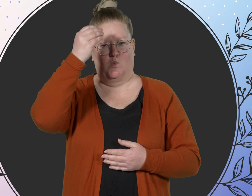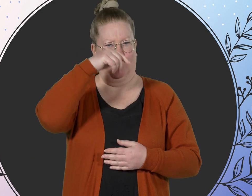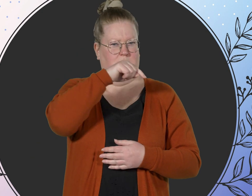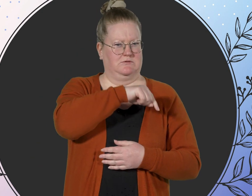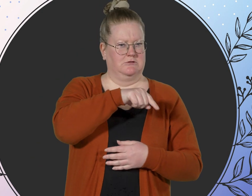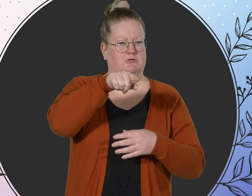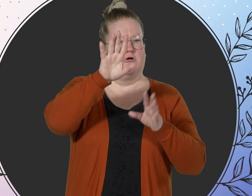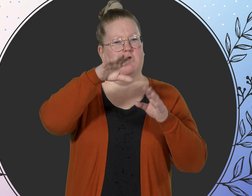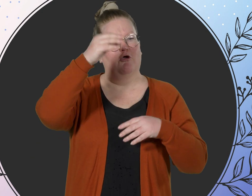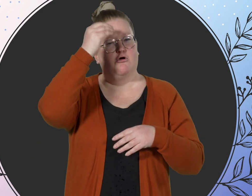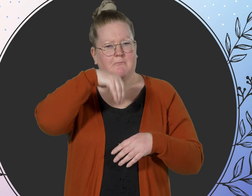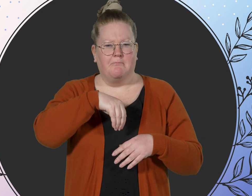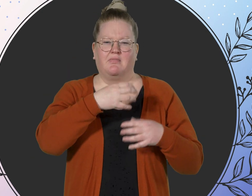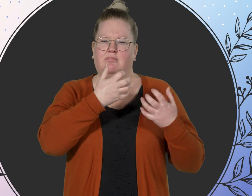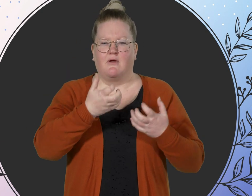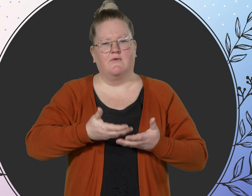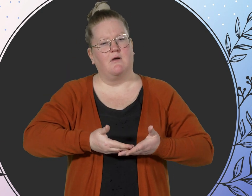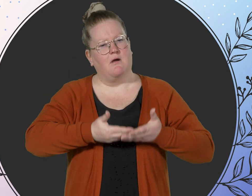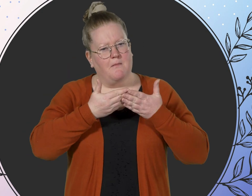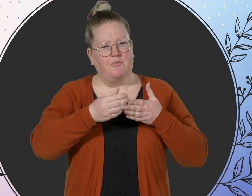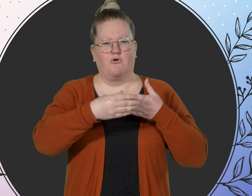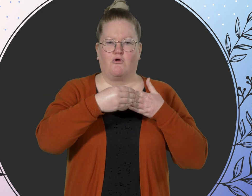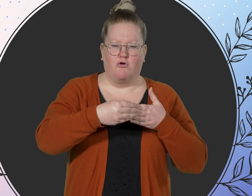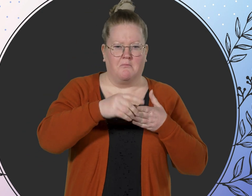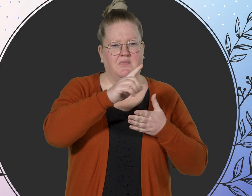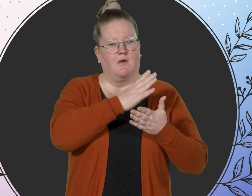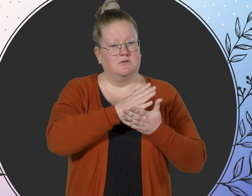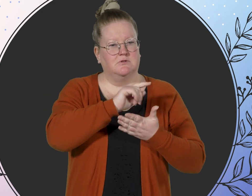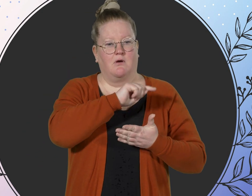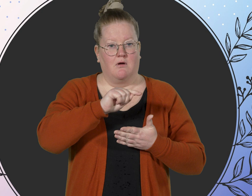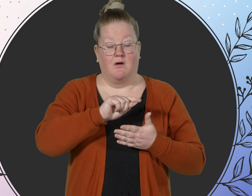Jos olet kurssin aikana tarvinnut apua ja ohjausta joissakin asioissa, -